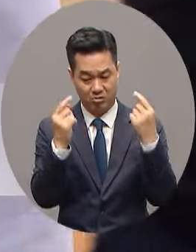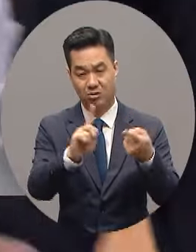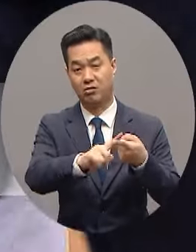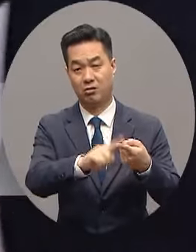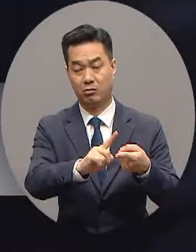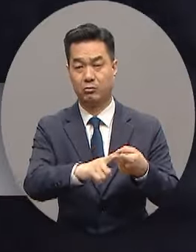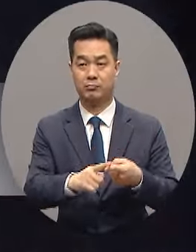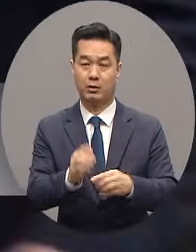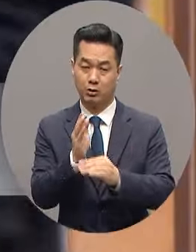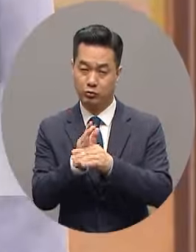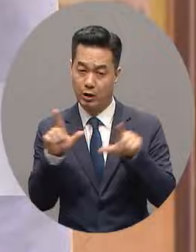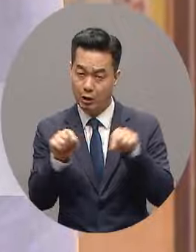있습니다.